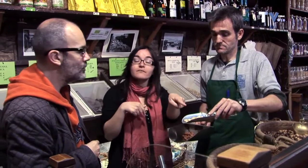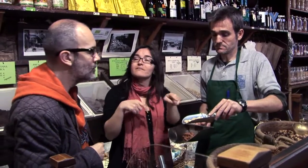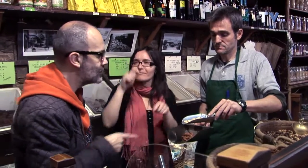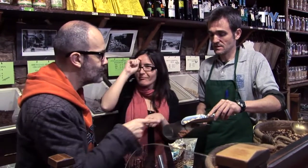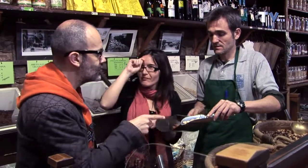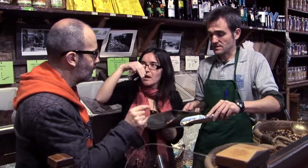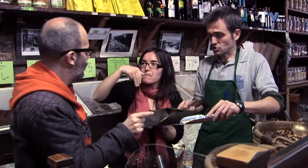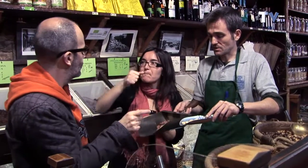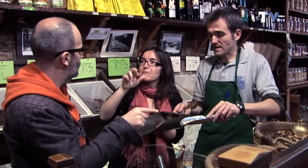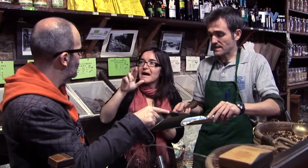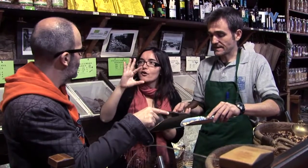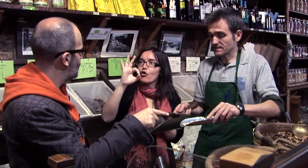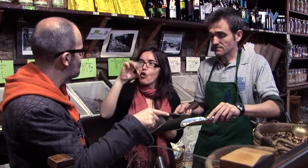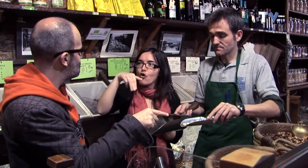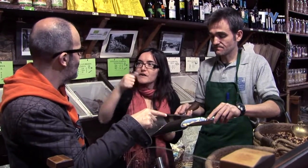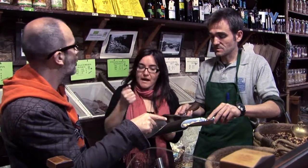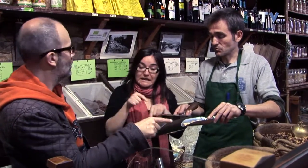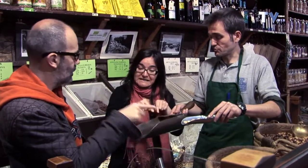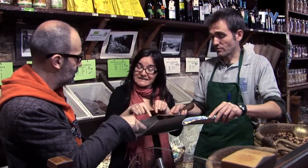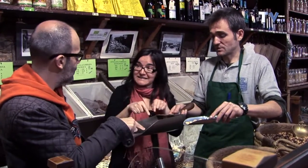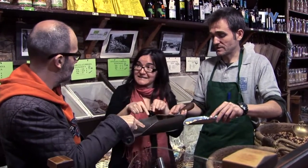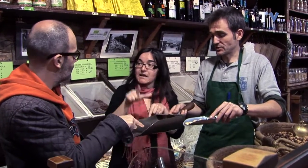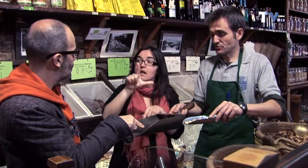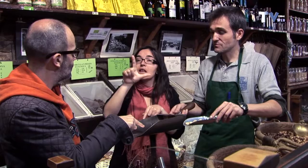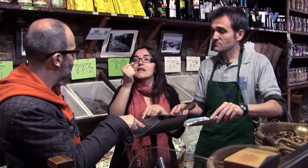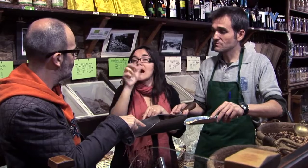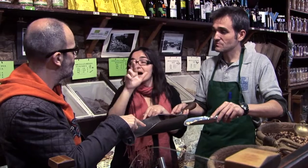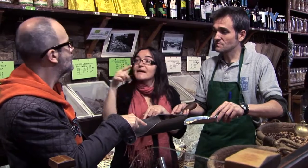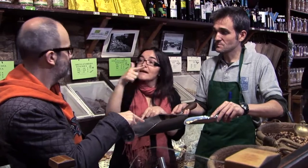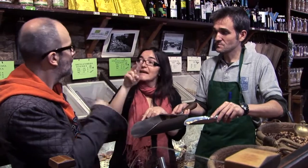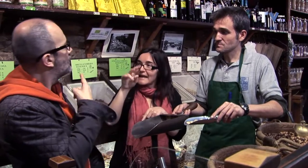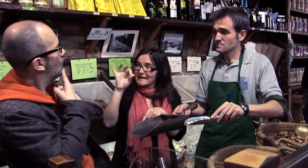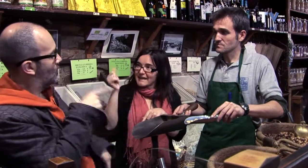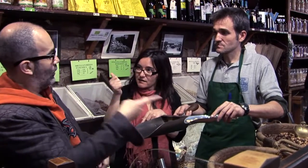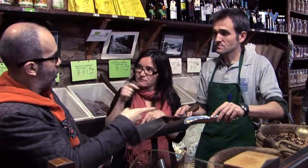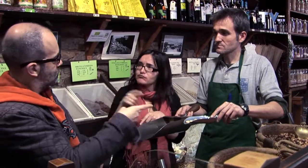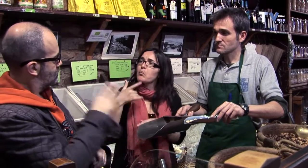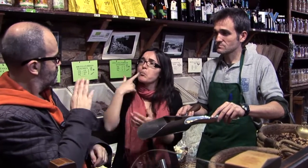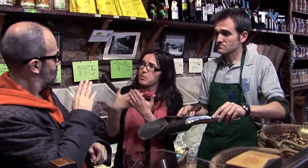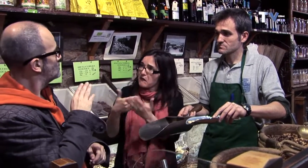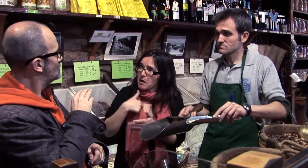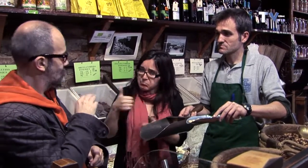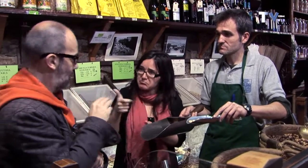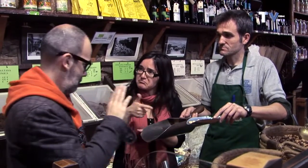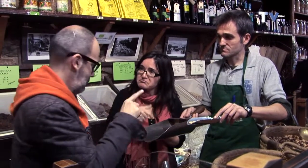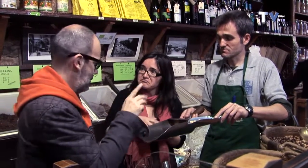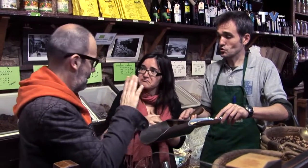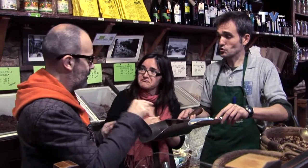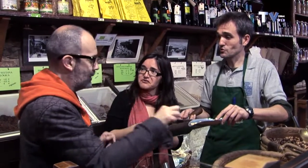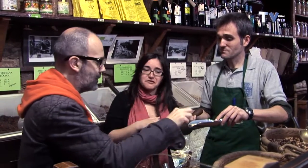la marcona y la llargueta ¿quieres probarlas?